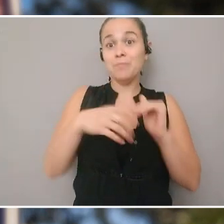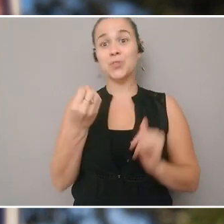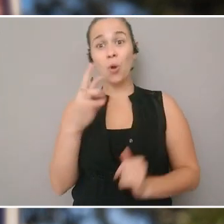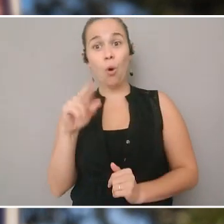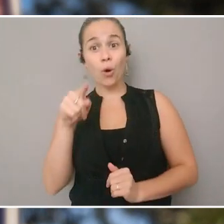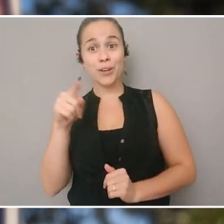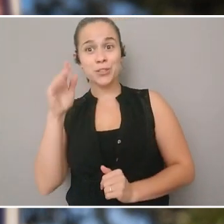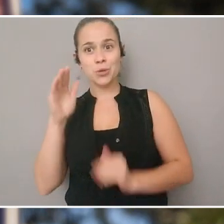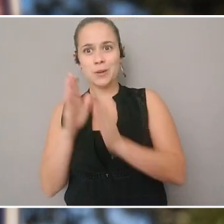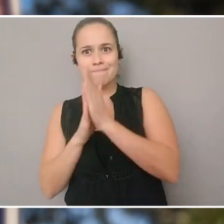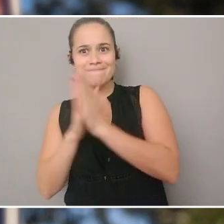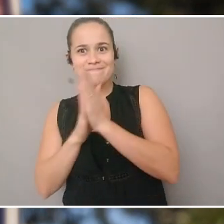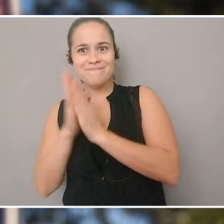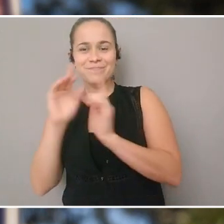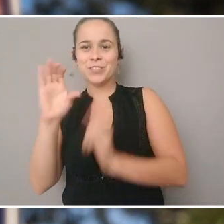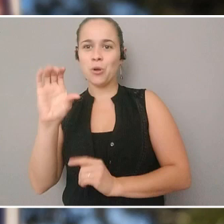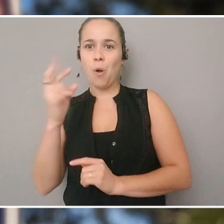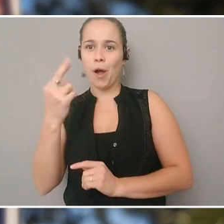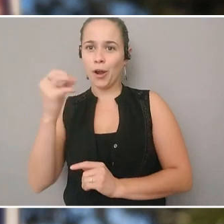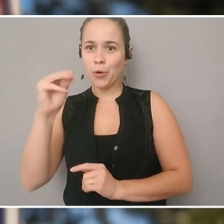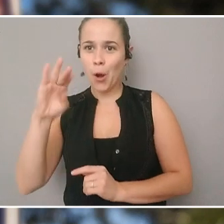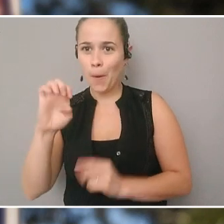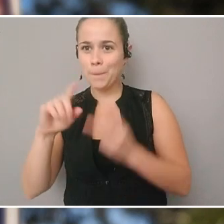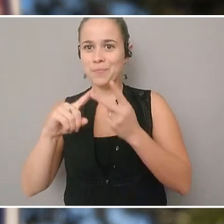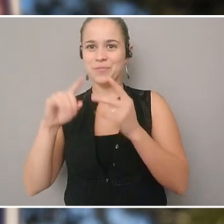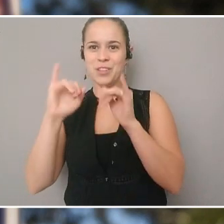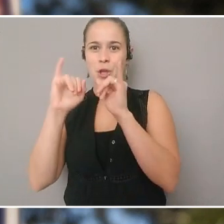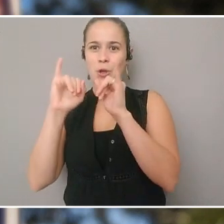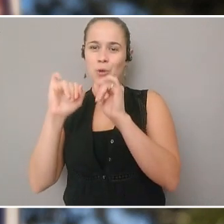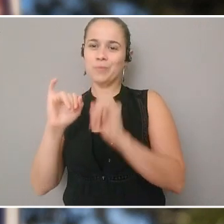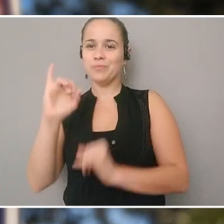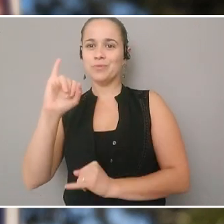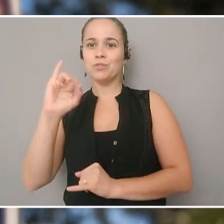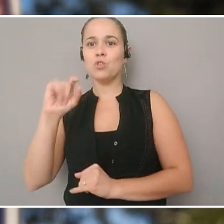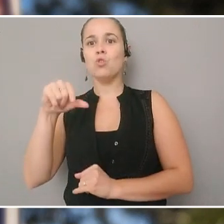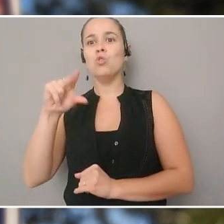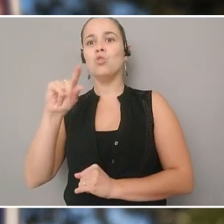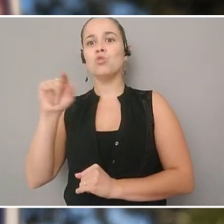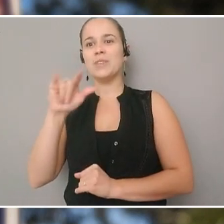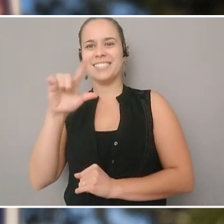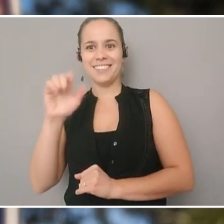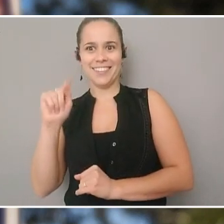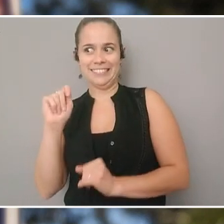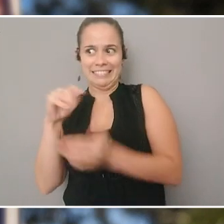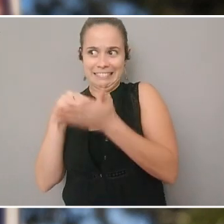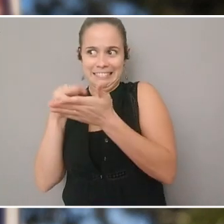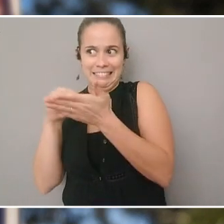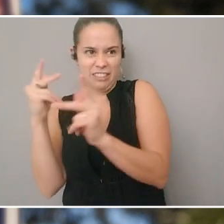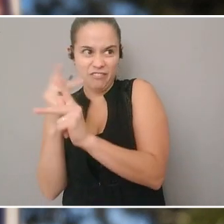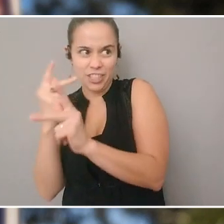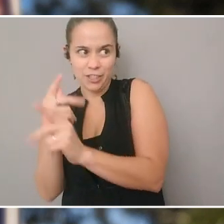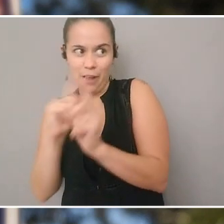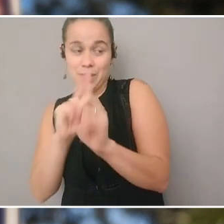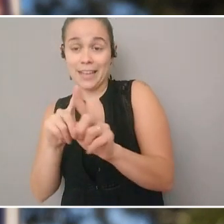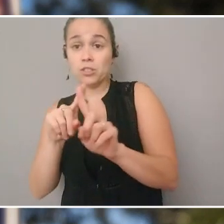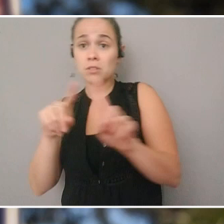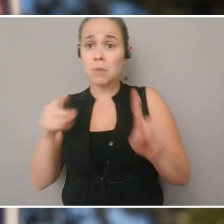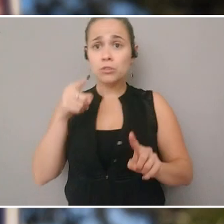Google Quizlet para conseguir las respuestas a tus preguntas. Pero hiciste